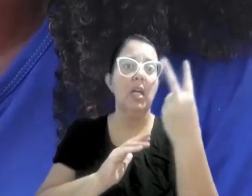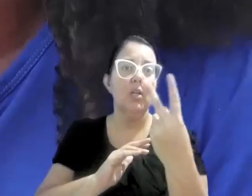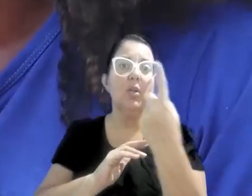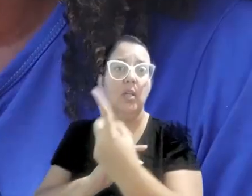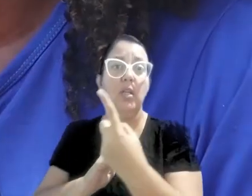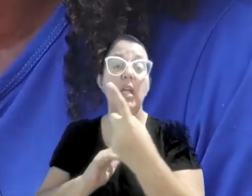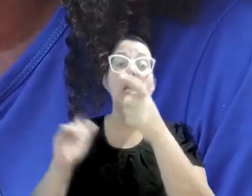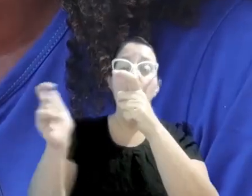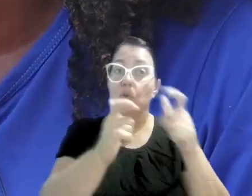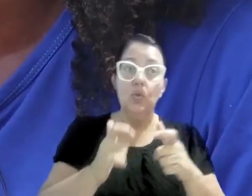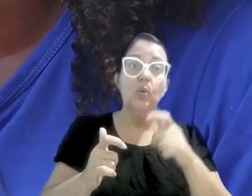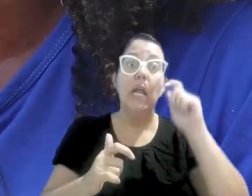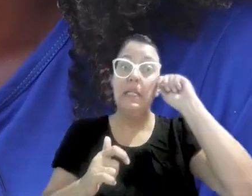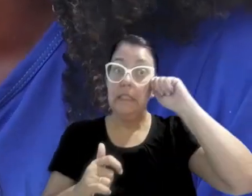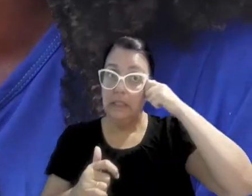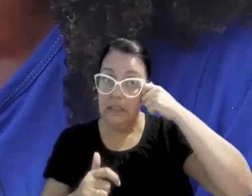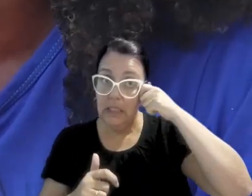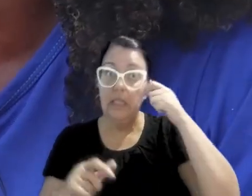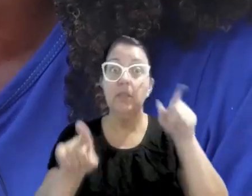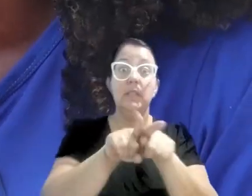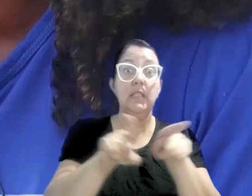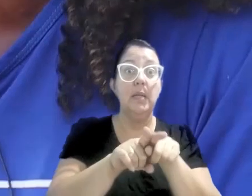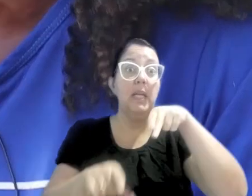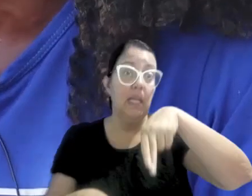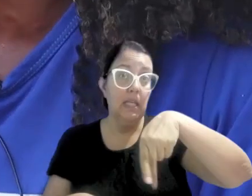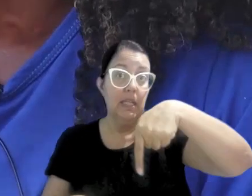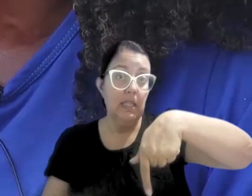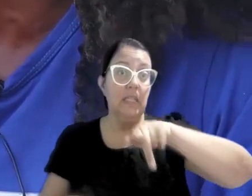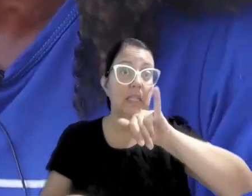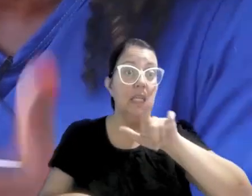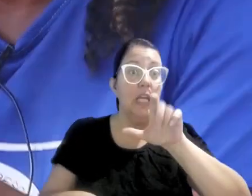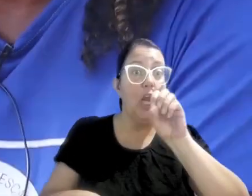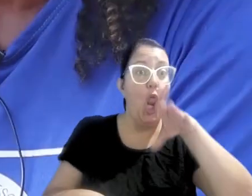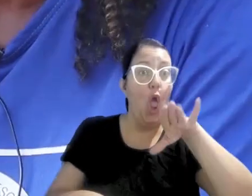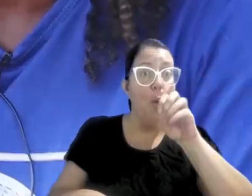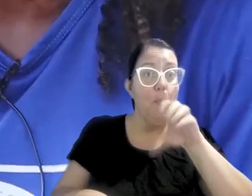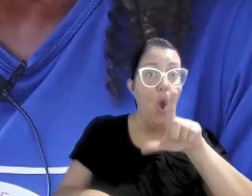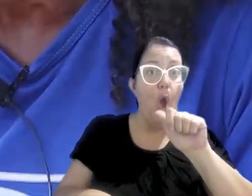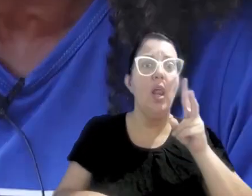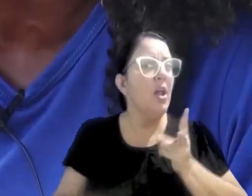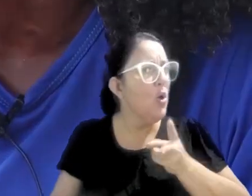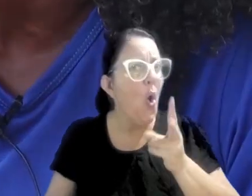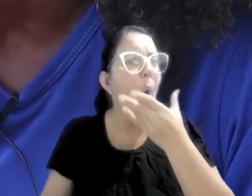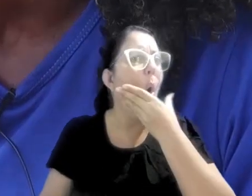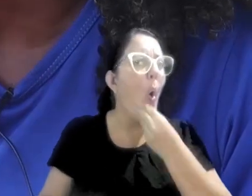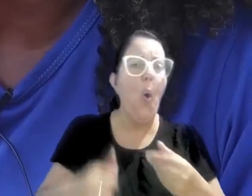E nos territórios negros e quilombolas isso é muito forte, e a gente precisa quebrar isso. E eu acredito que as mulheres têm quebrado isso,